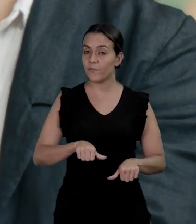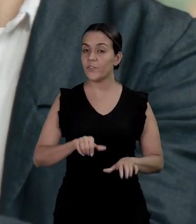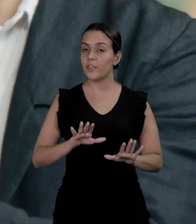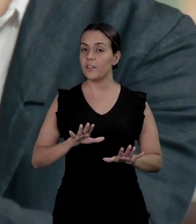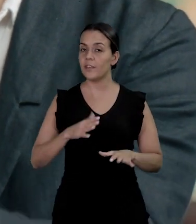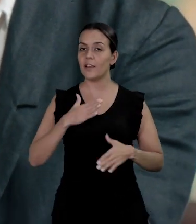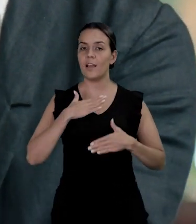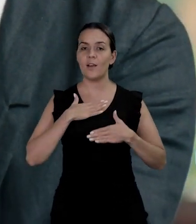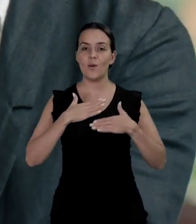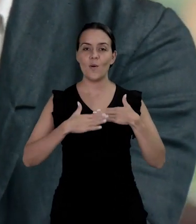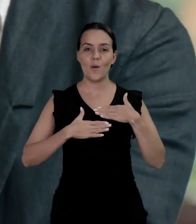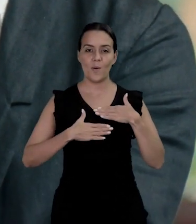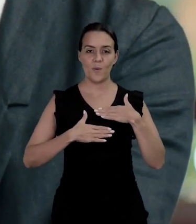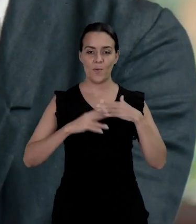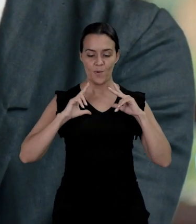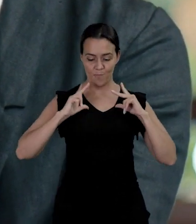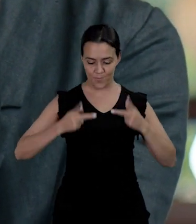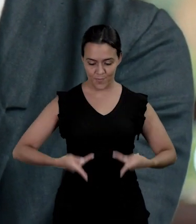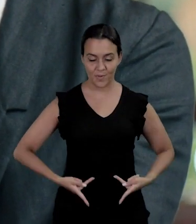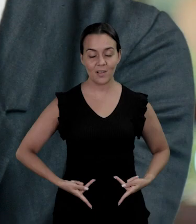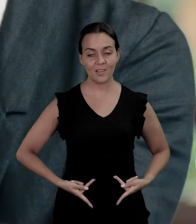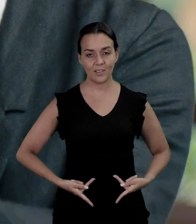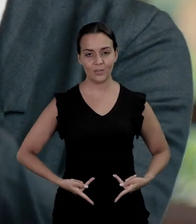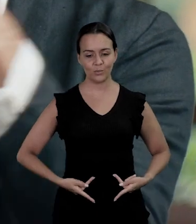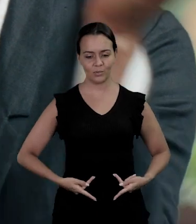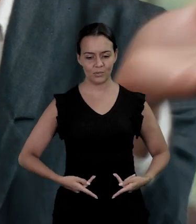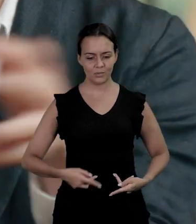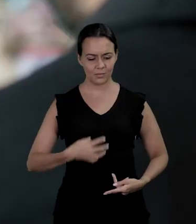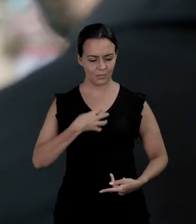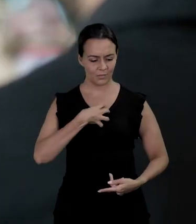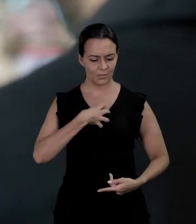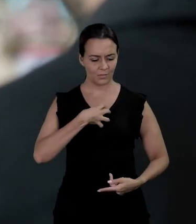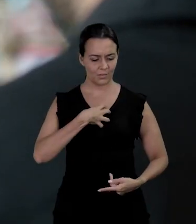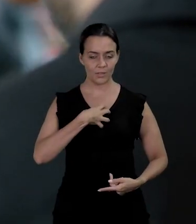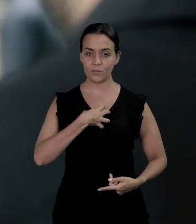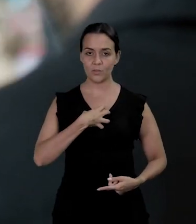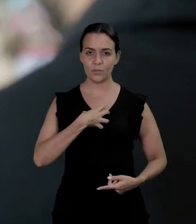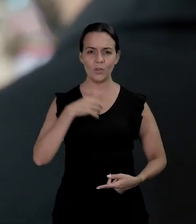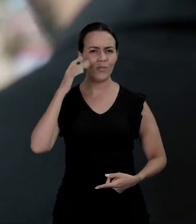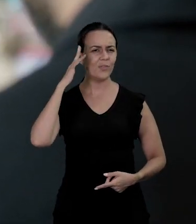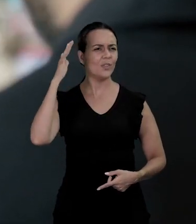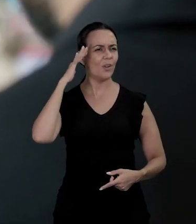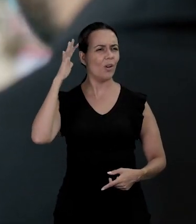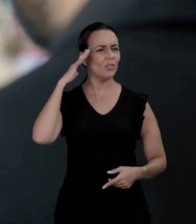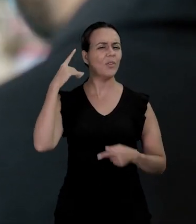porque não tem uma resposta racional para dizer para o que ela serve. Os filósofos podem ficar discutindo a vida inteira e ninguém vai chegar numa resposta,